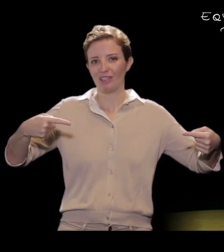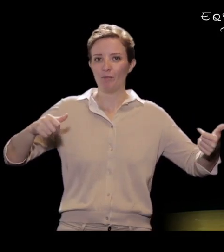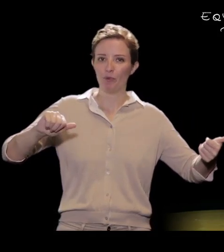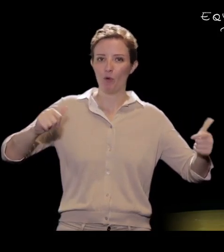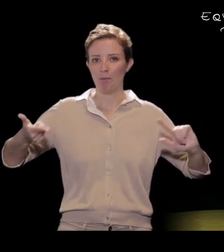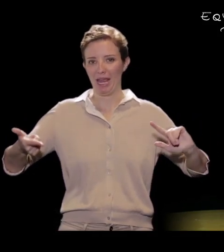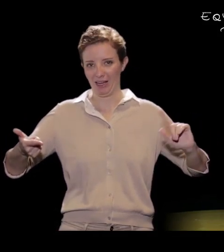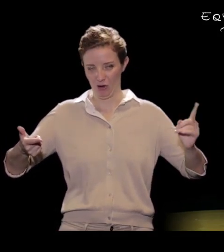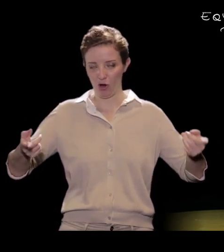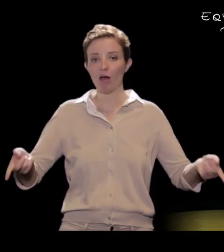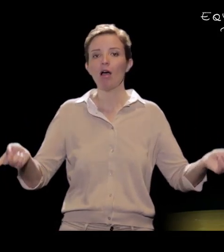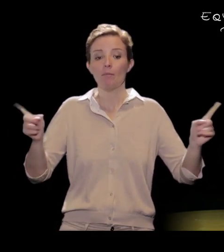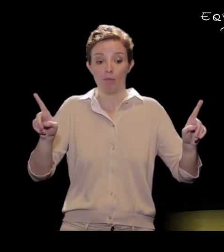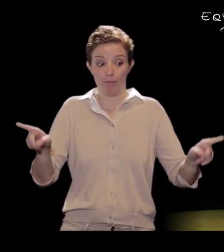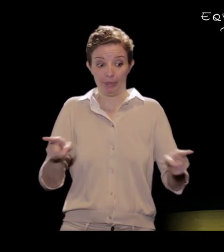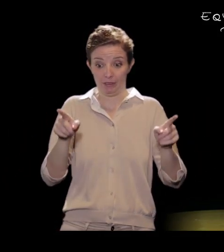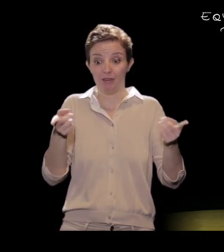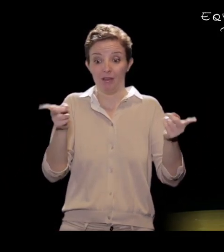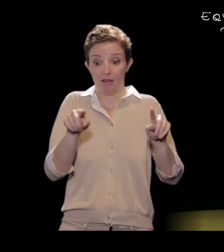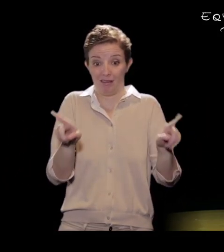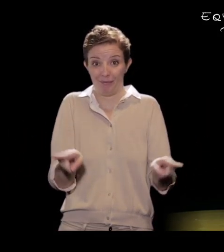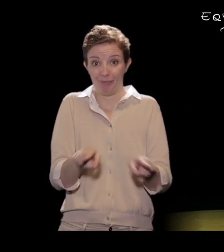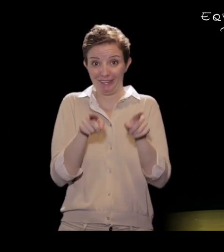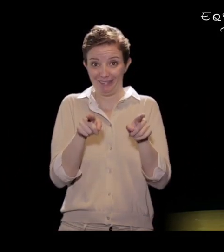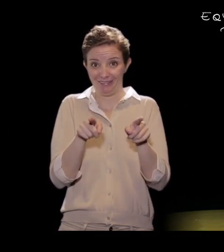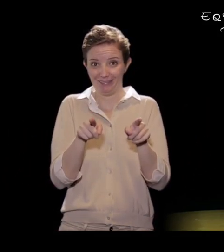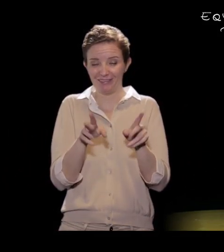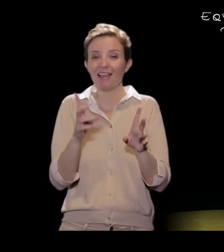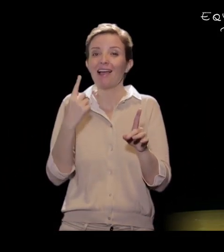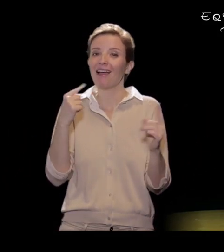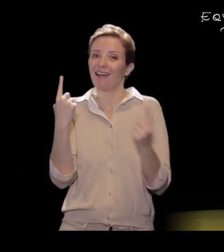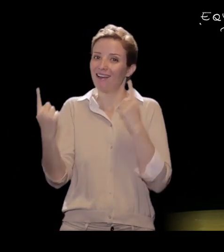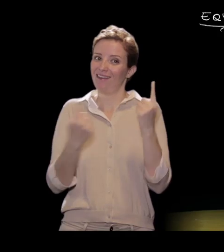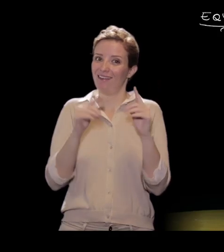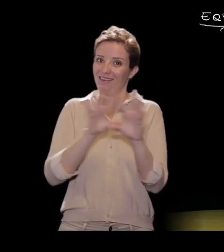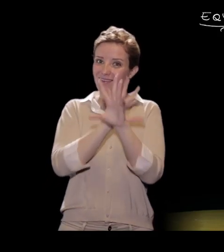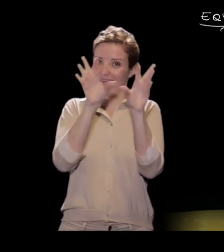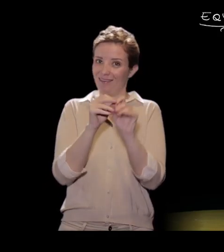ancora uguali e ancora uguali. In questo caso, in particolare per le equazioni reciproche,